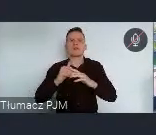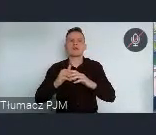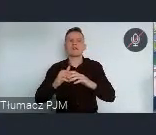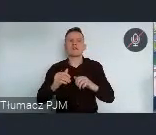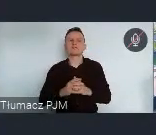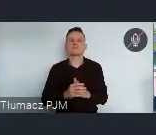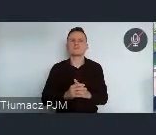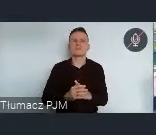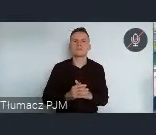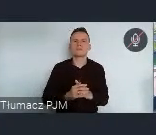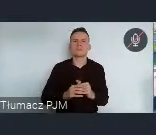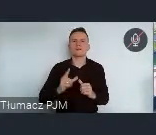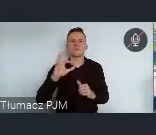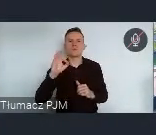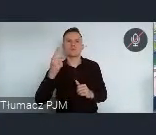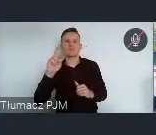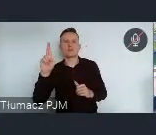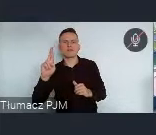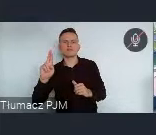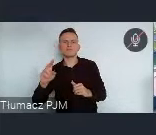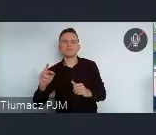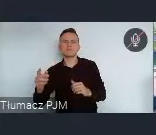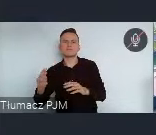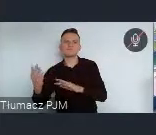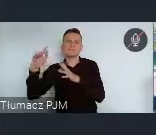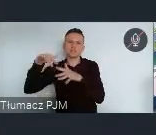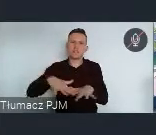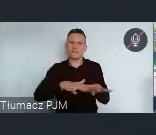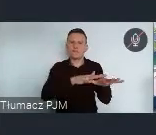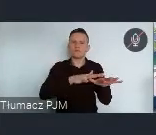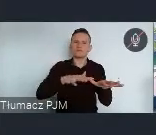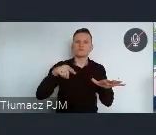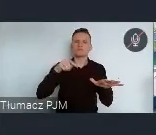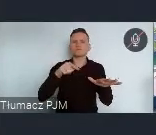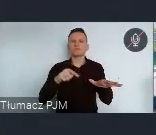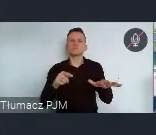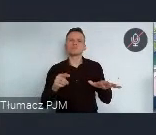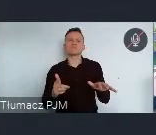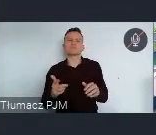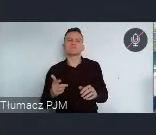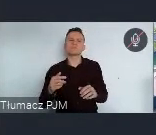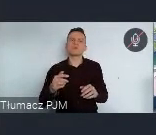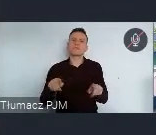o którym powiem za chwilę, ale też licznych działaniach związanych z małą retencją.